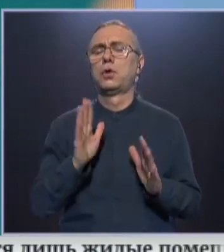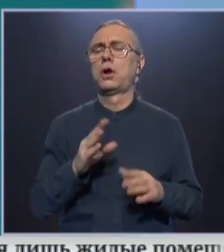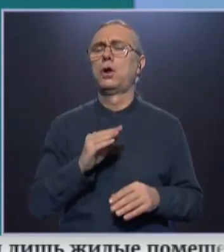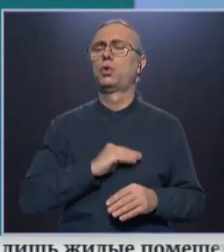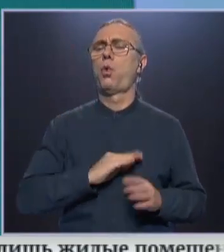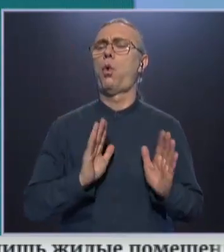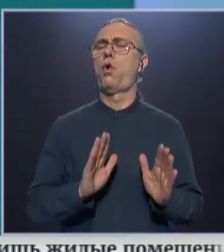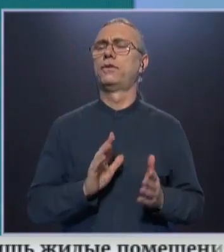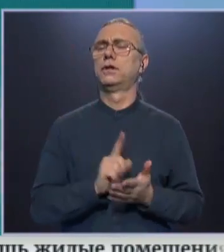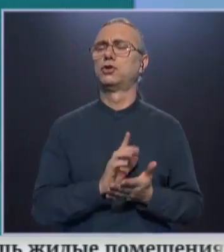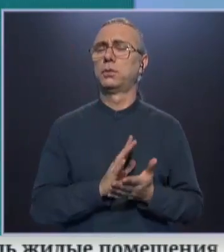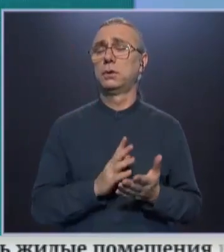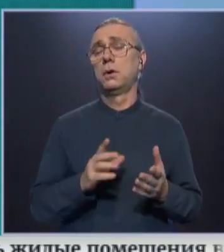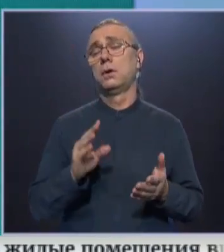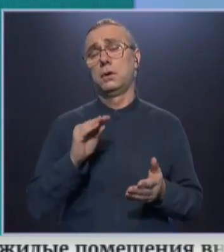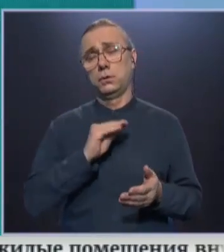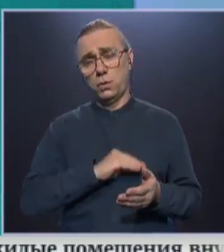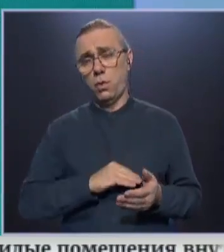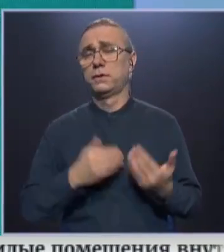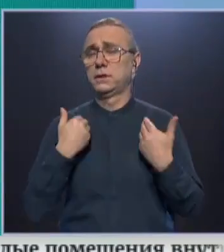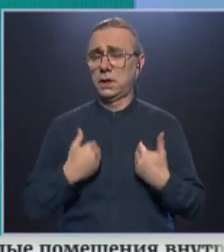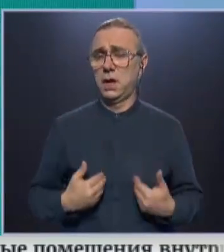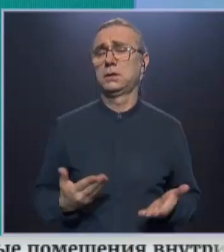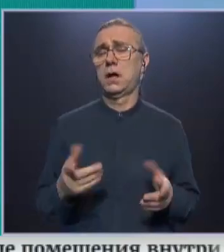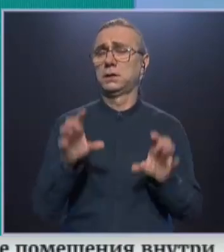или нечистого когда они в законном посвященном